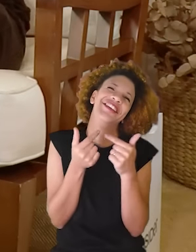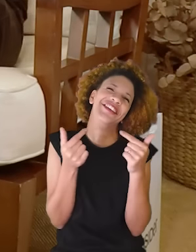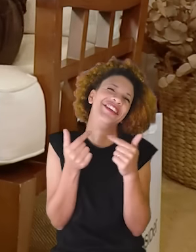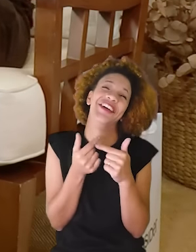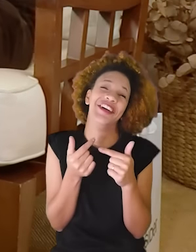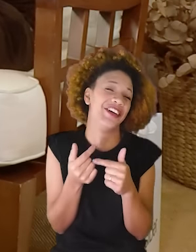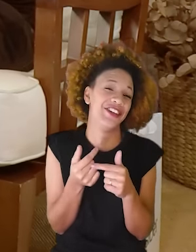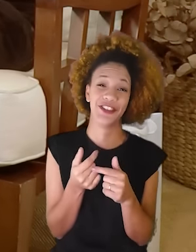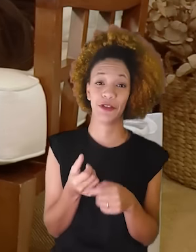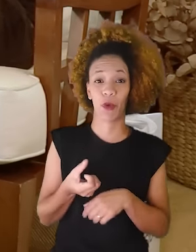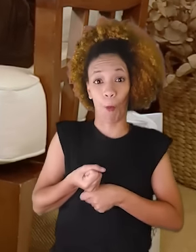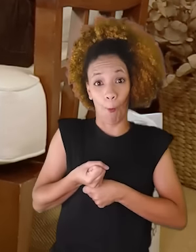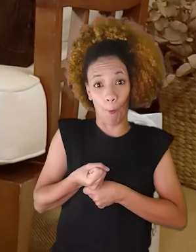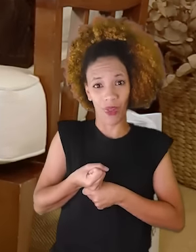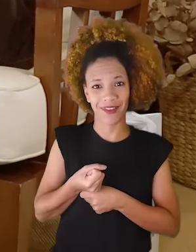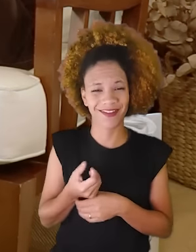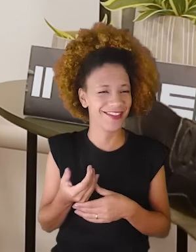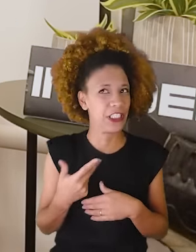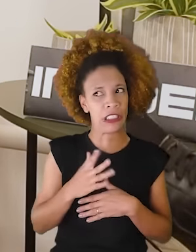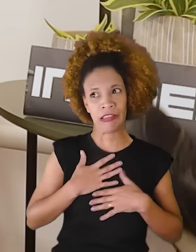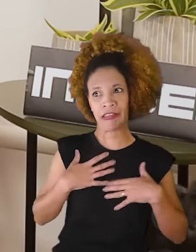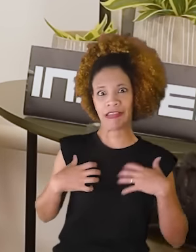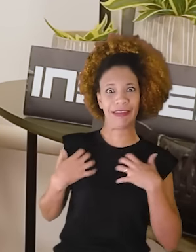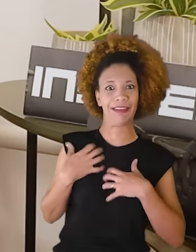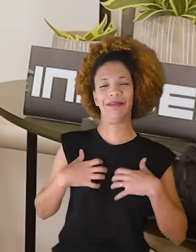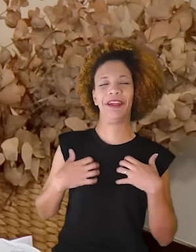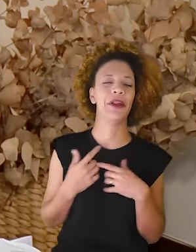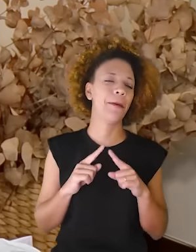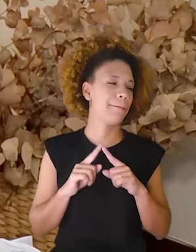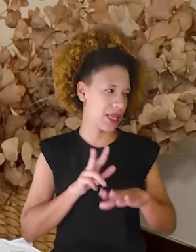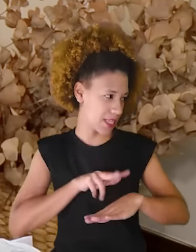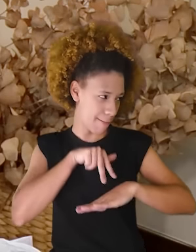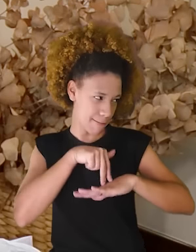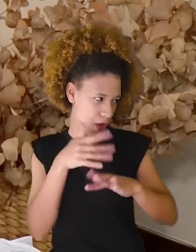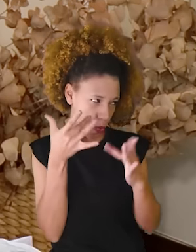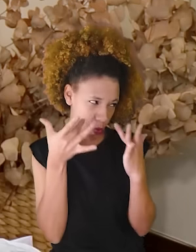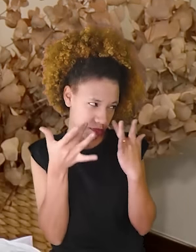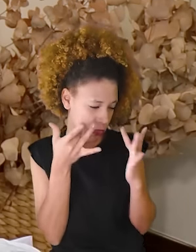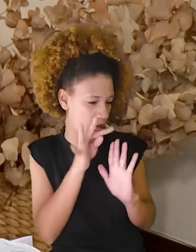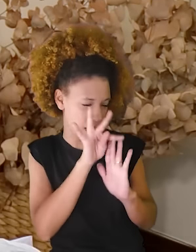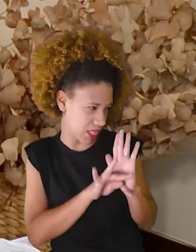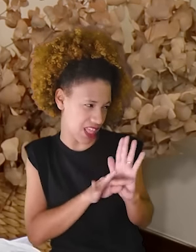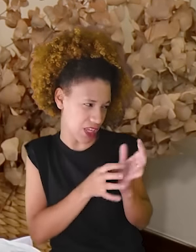o cu do cara fecha Vel desespero não mas assim palco assim standup texto essas coisas você